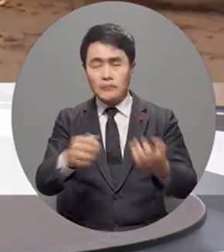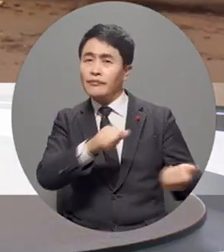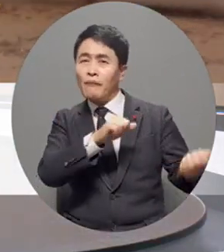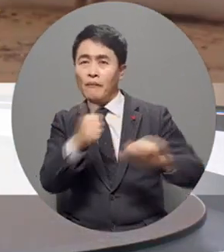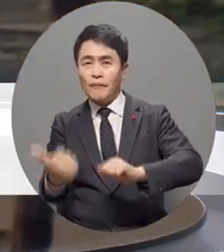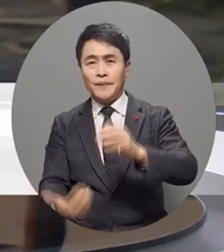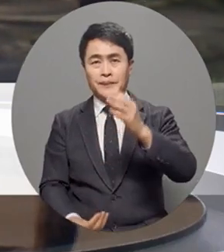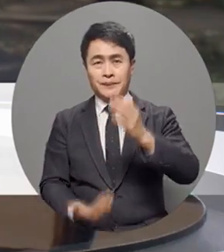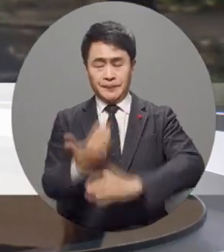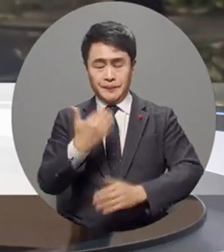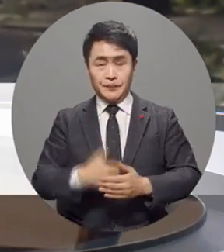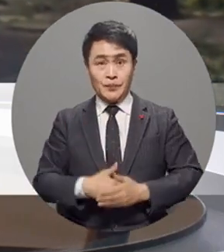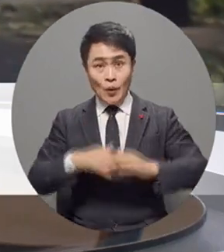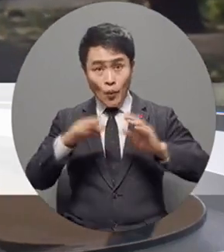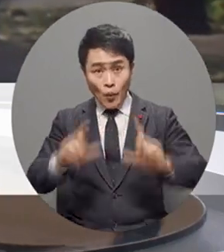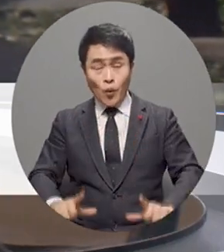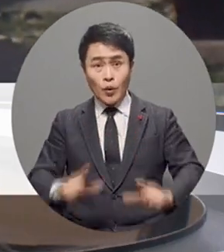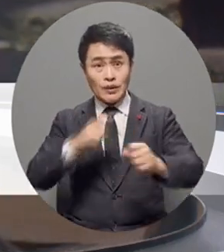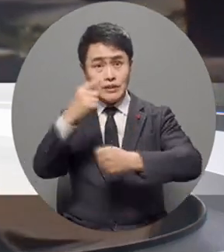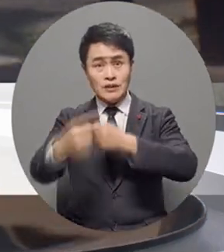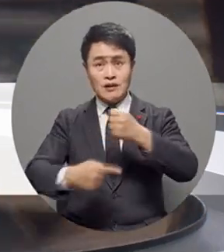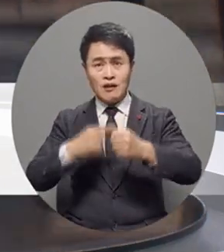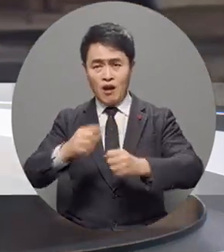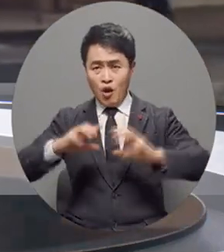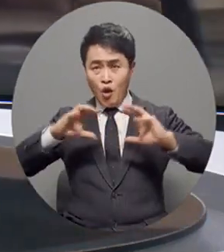사상자가 발생했습니다.